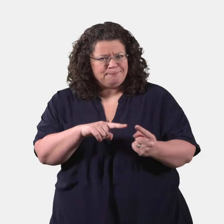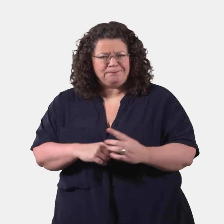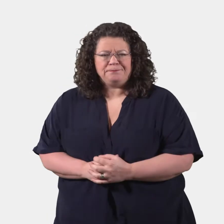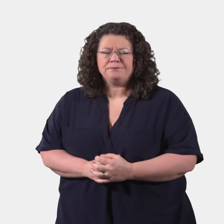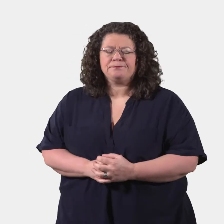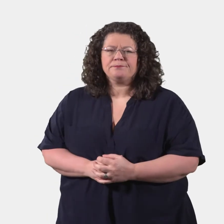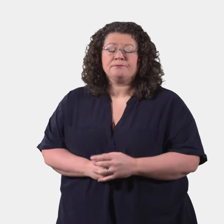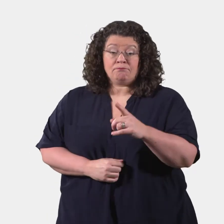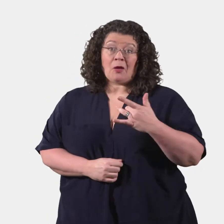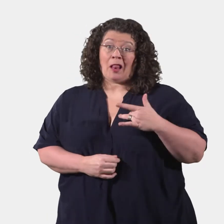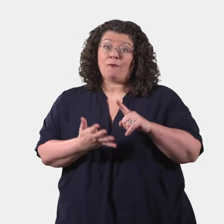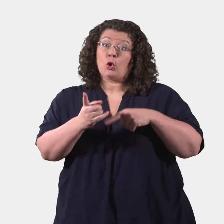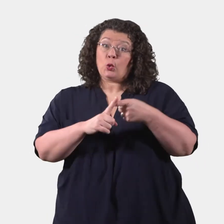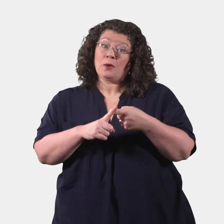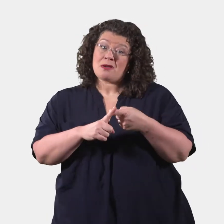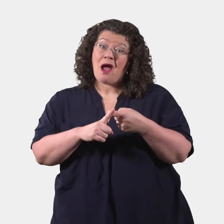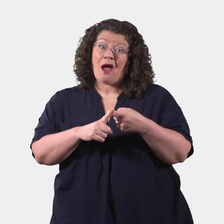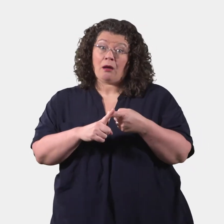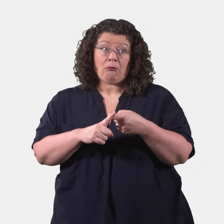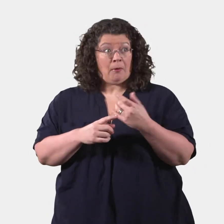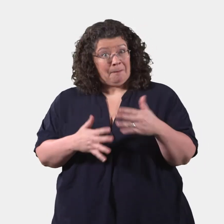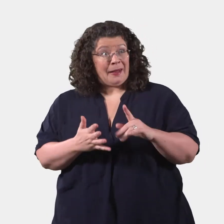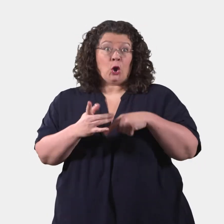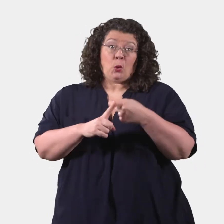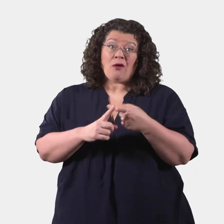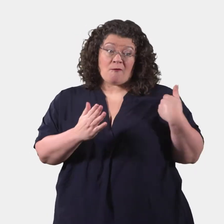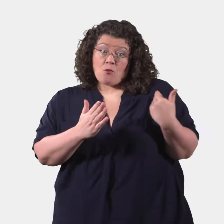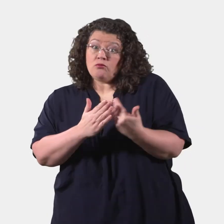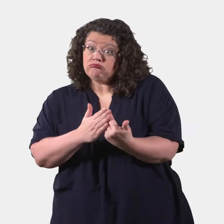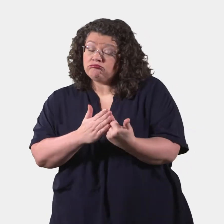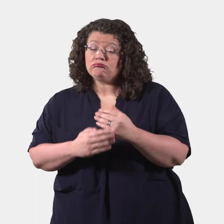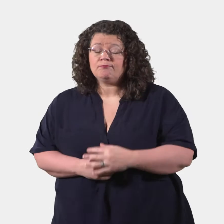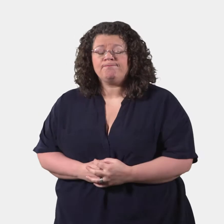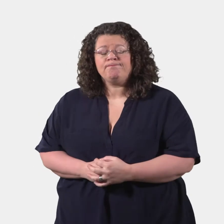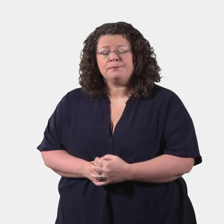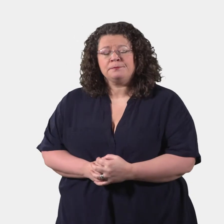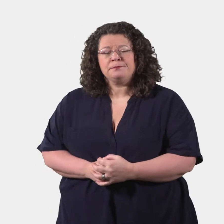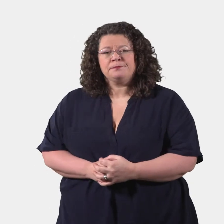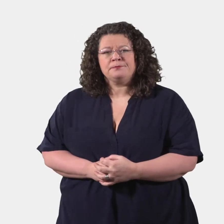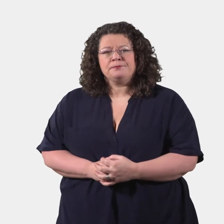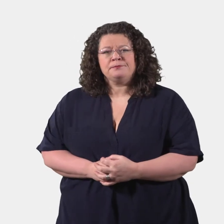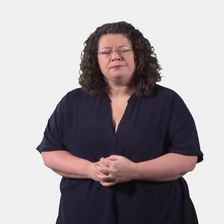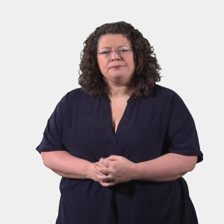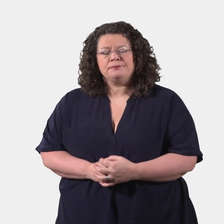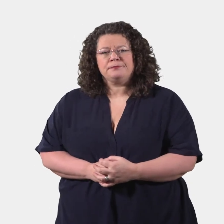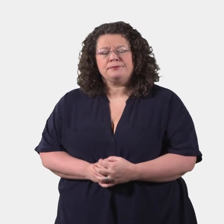Ac os ydych chi’n byw yn y DU, ac rydych wedi bod yn y DU am amser neilltuol.